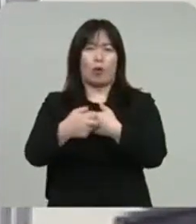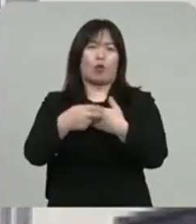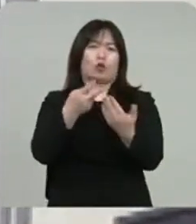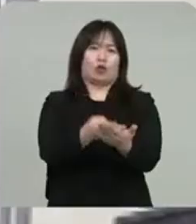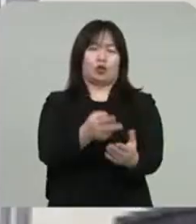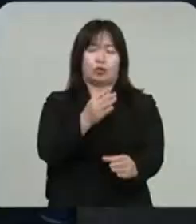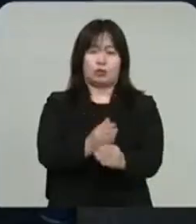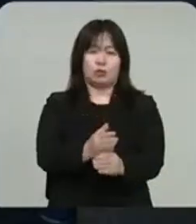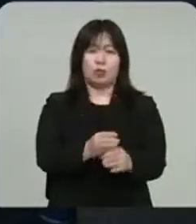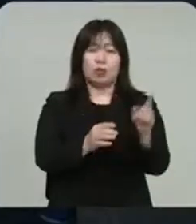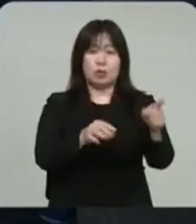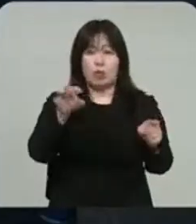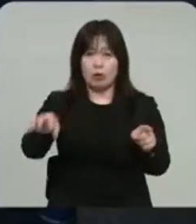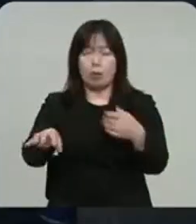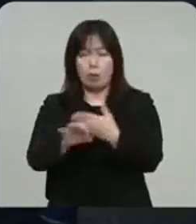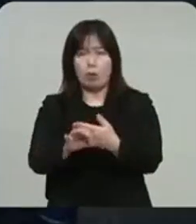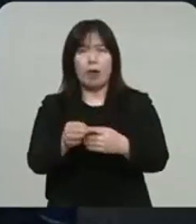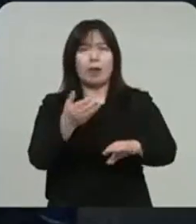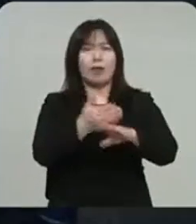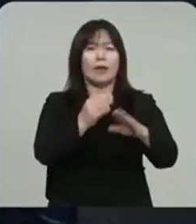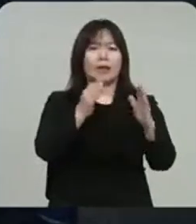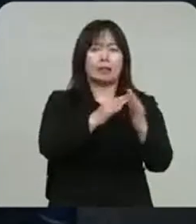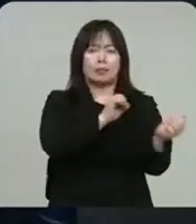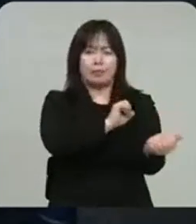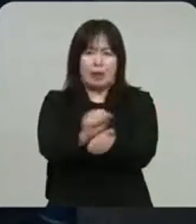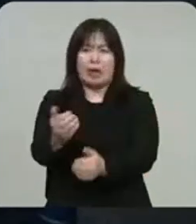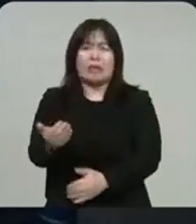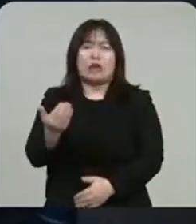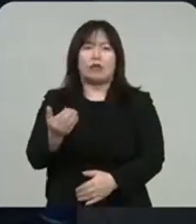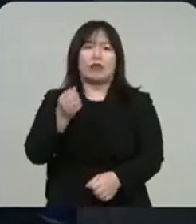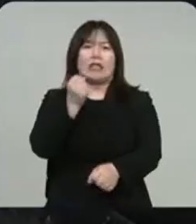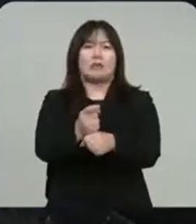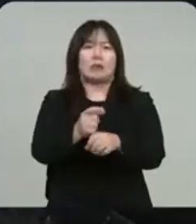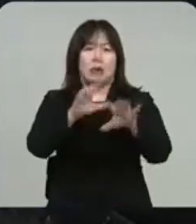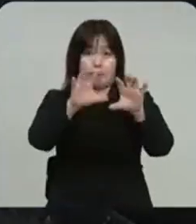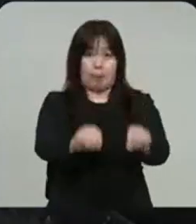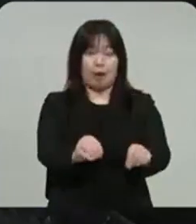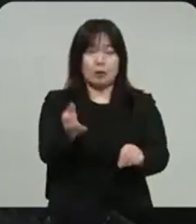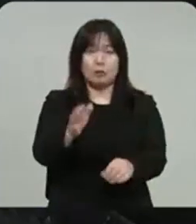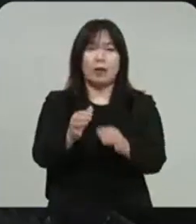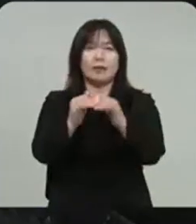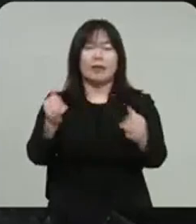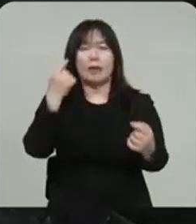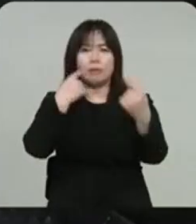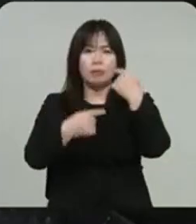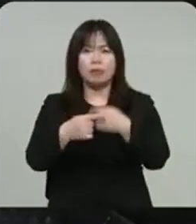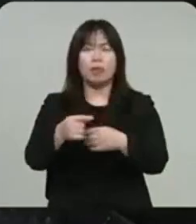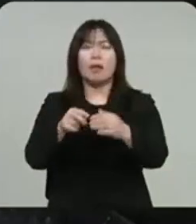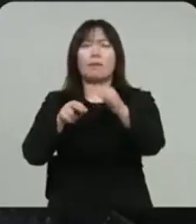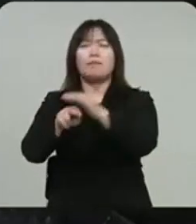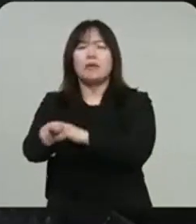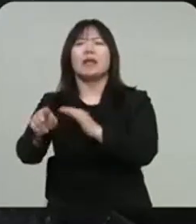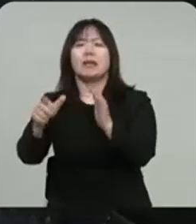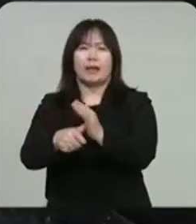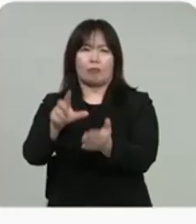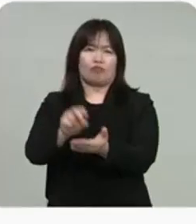두 화재 모두 다른 집으로 불이 번지기 전에 꺼졌지만 인명 피해 는 대피 과정에서 났습니다.